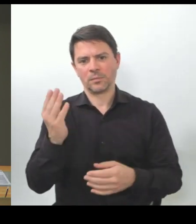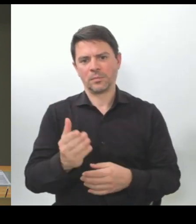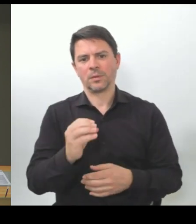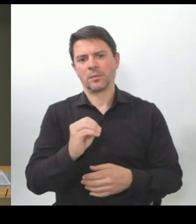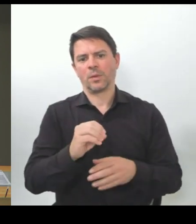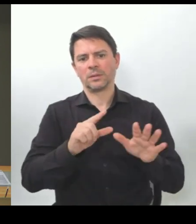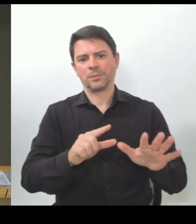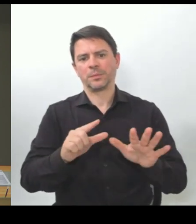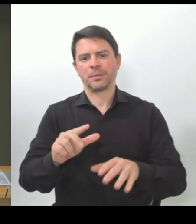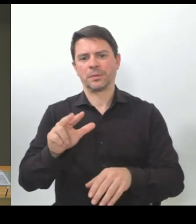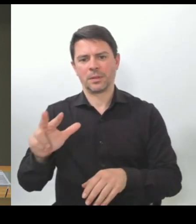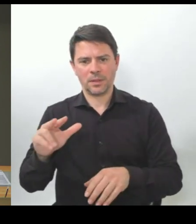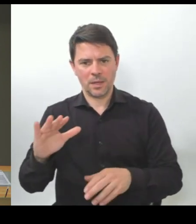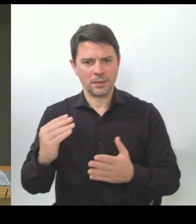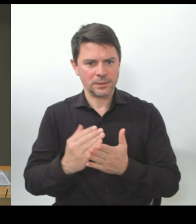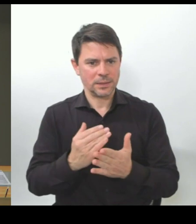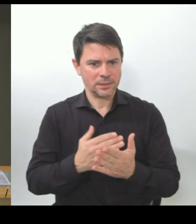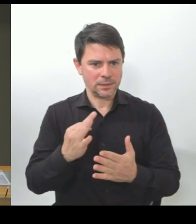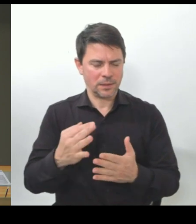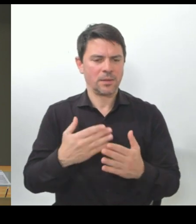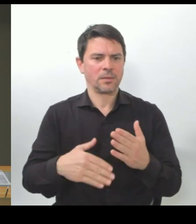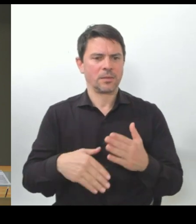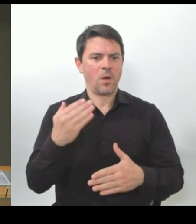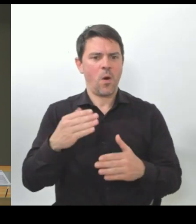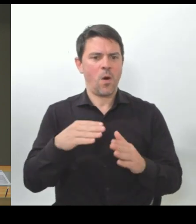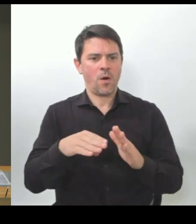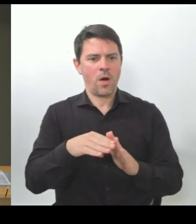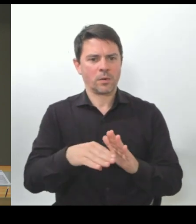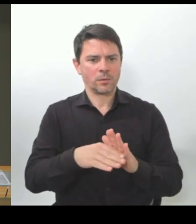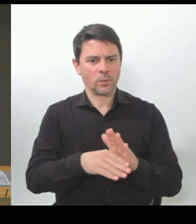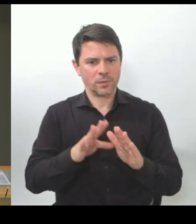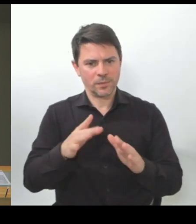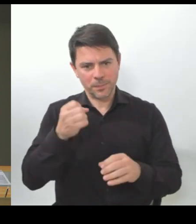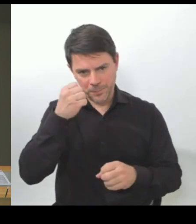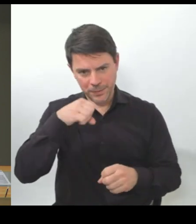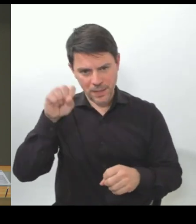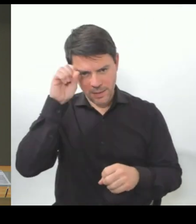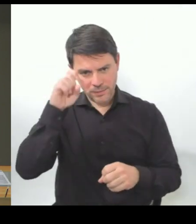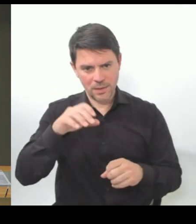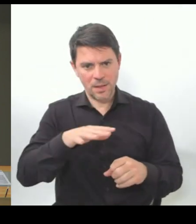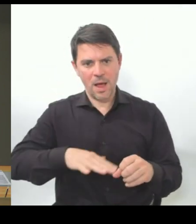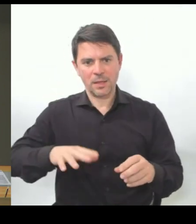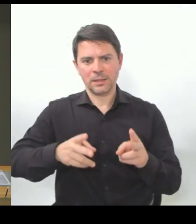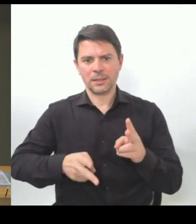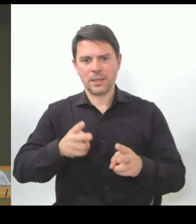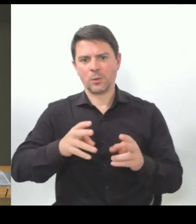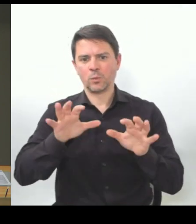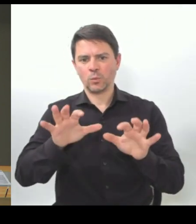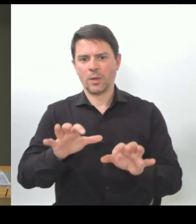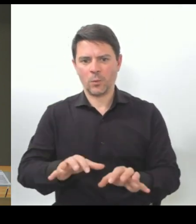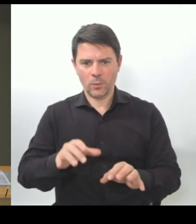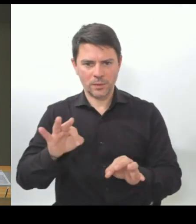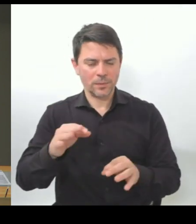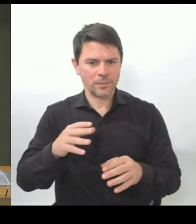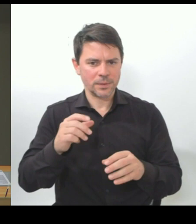auf Drucksache 19 0773 empfiehlt der Fachausschuss einstimmig mit allen Fraktionen die Annahme. Wer die Gesetzesvorlage gemäß